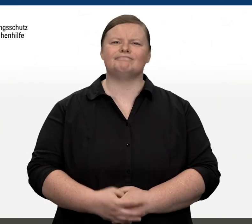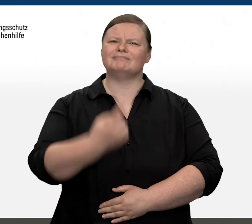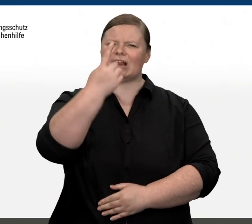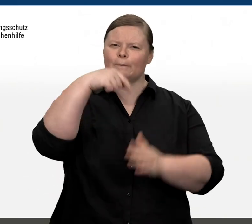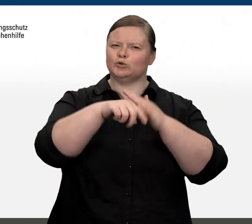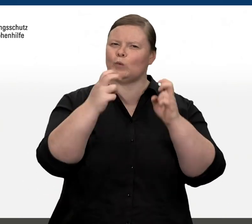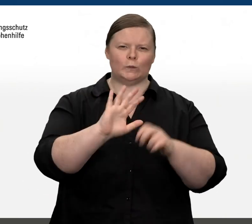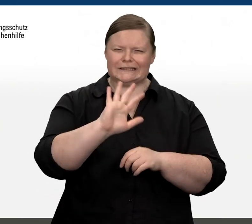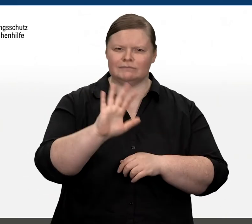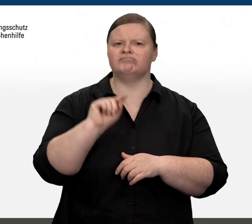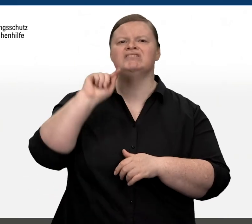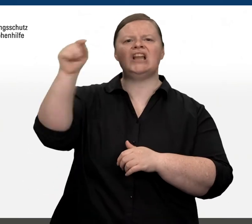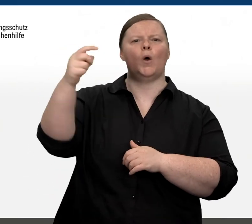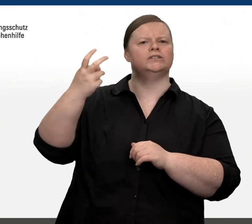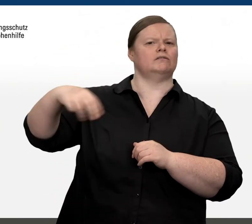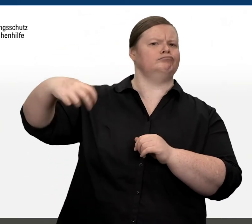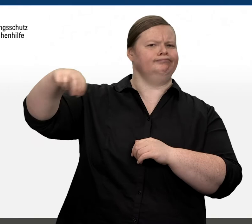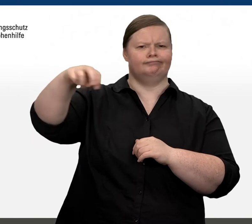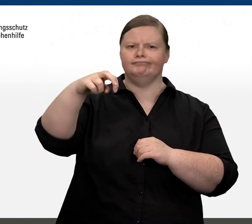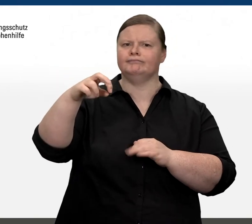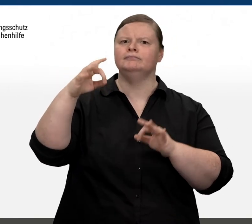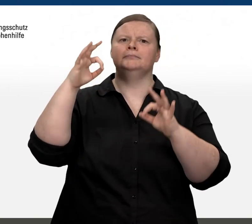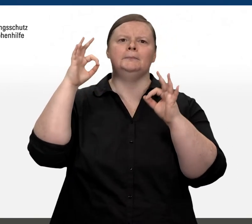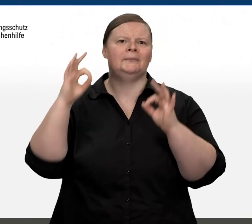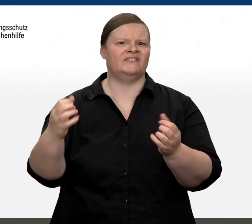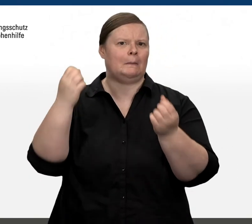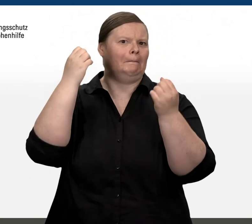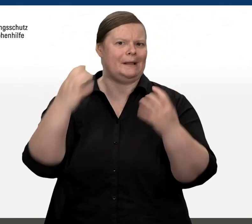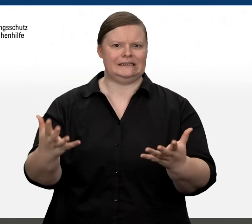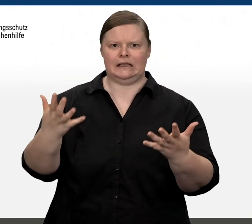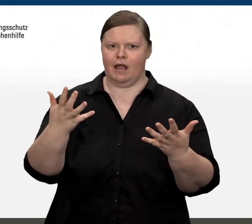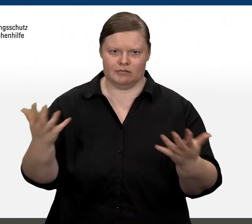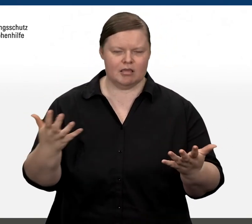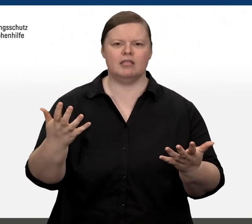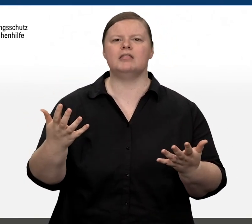Wenn Sie sich draußen befinden,